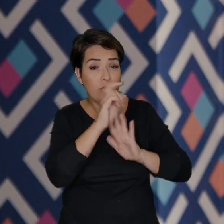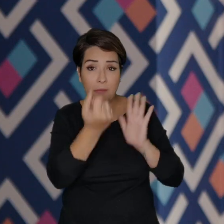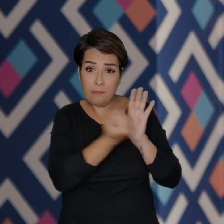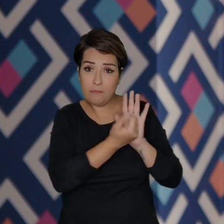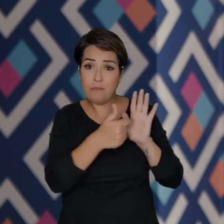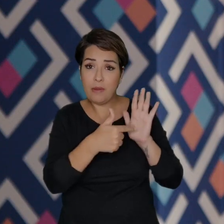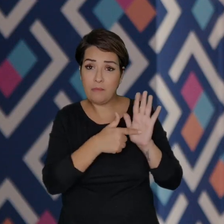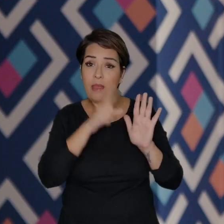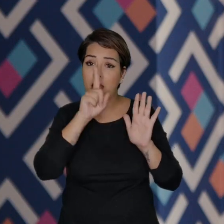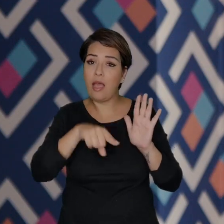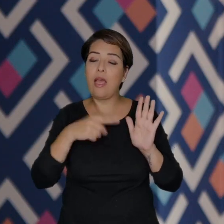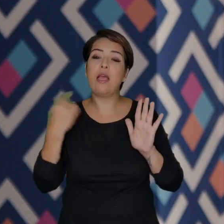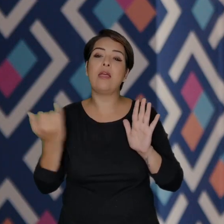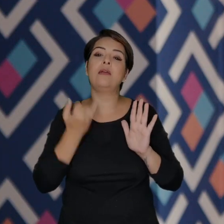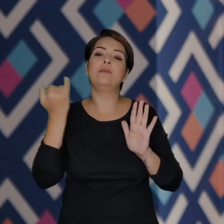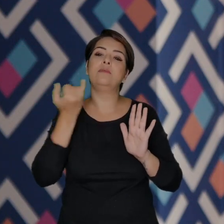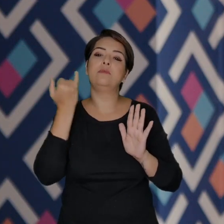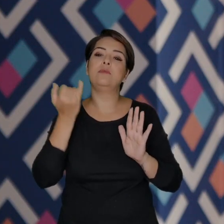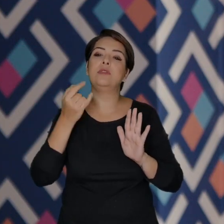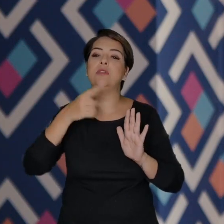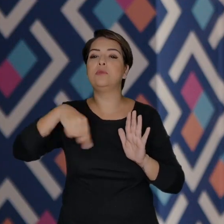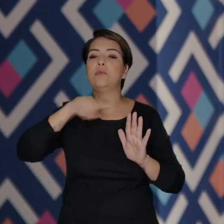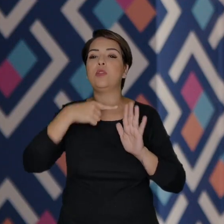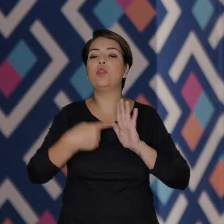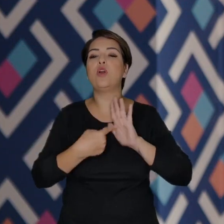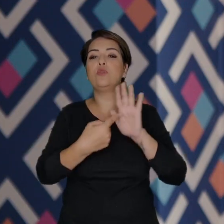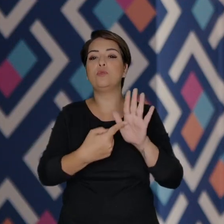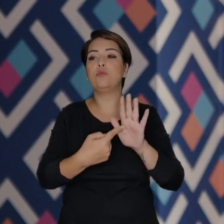já é um ponto importante que a gente mostra para a marca,